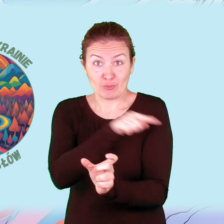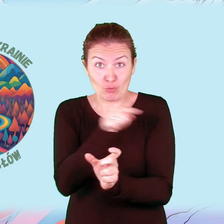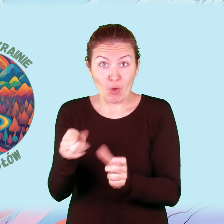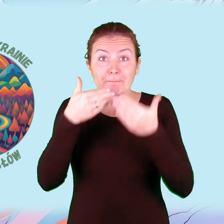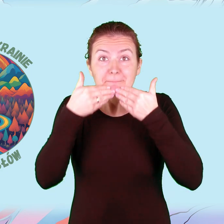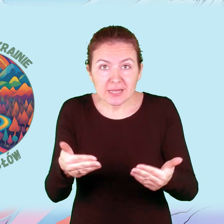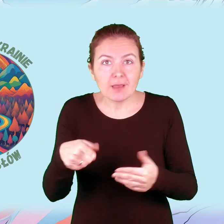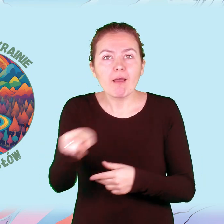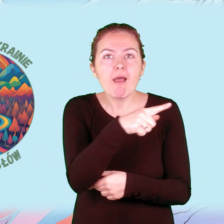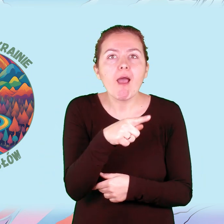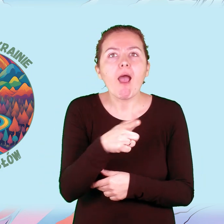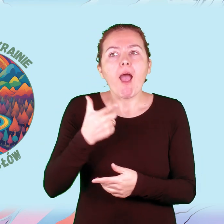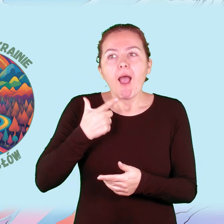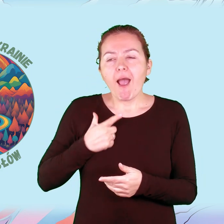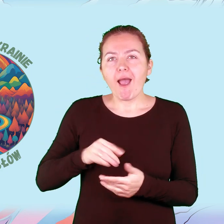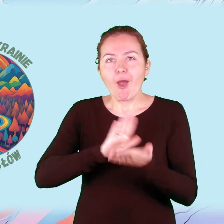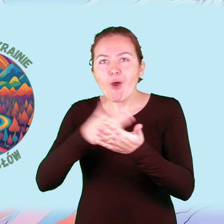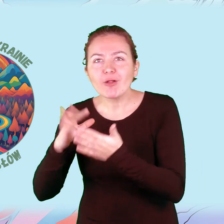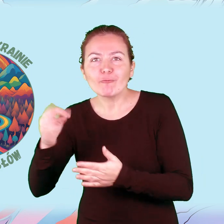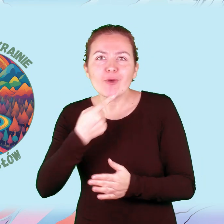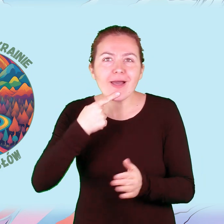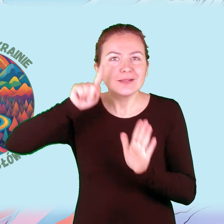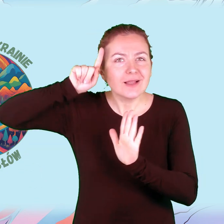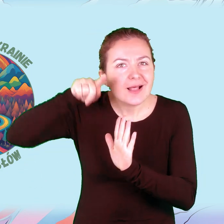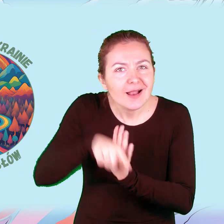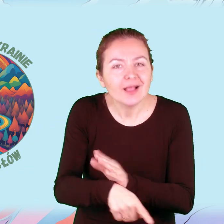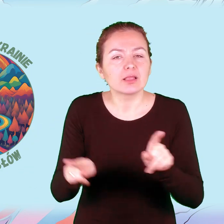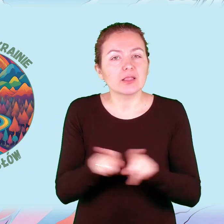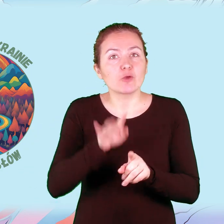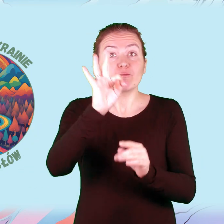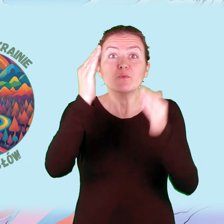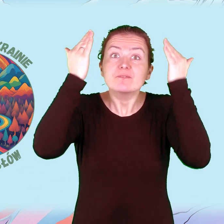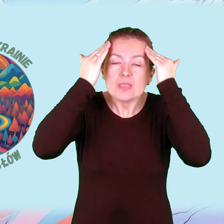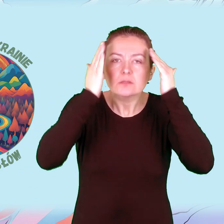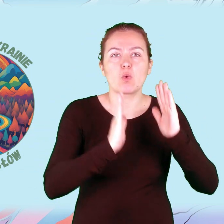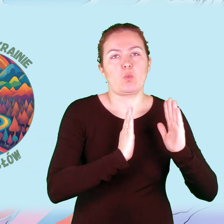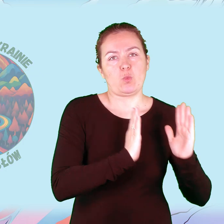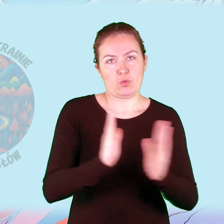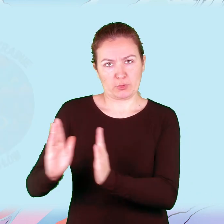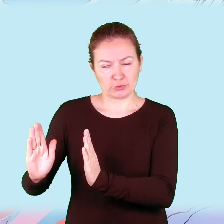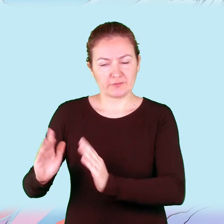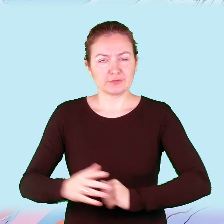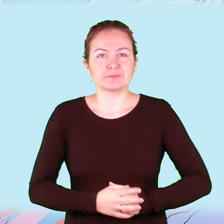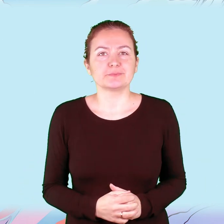który pomaga graczowi zgłębić tajniki języka oraz uporządkować zdobytą wiedzę.